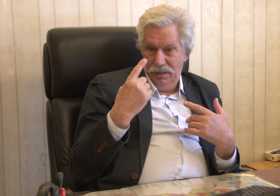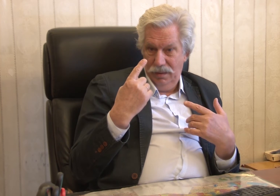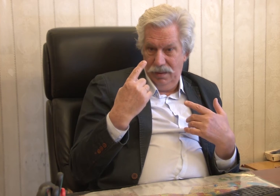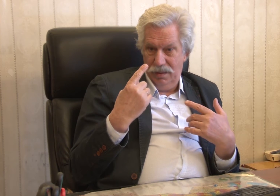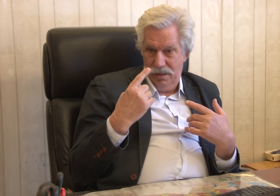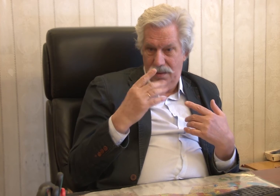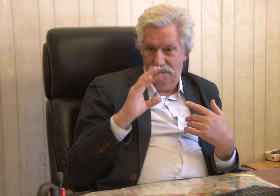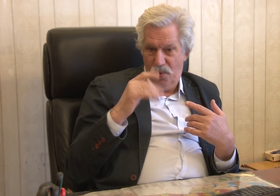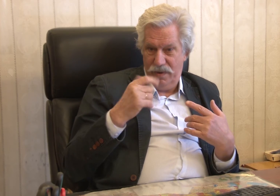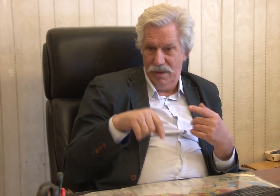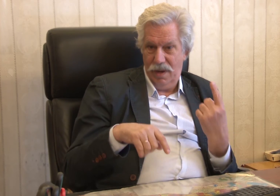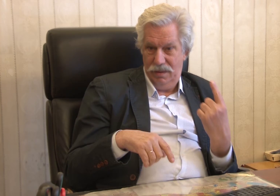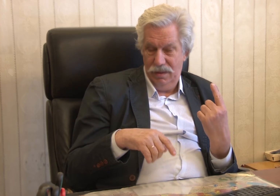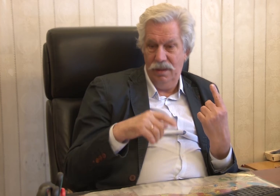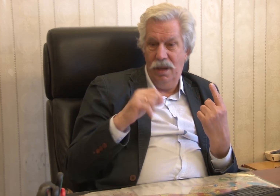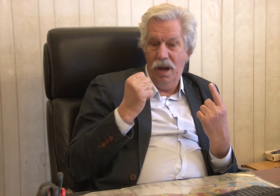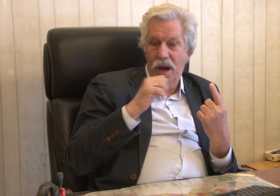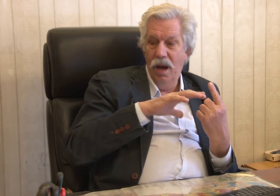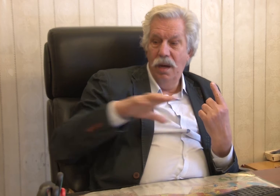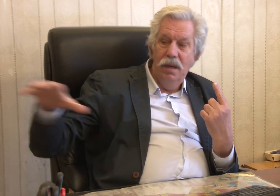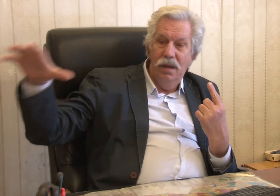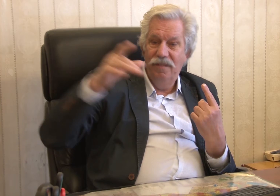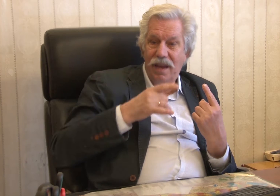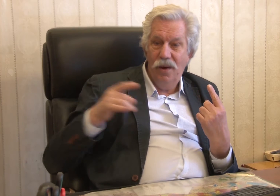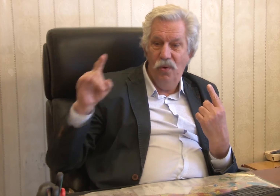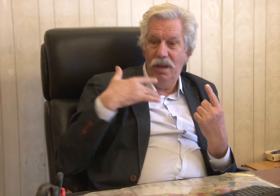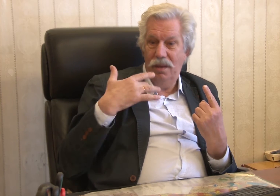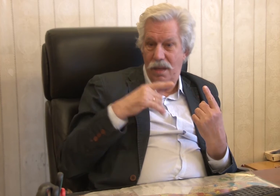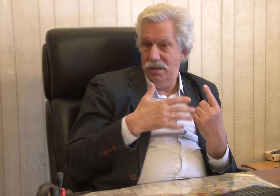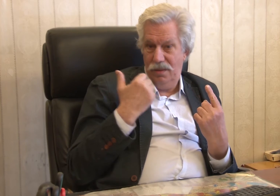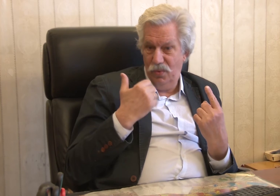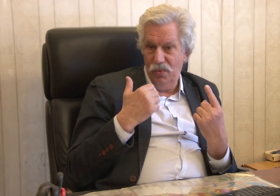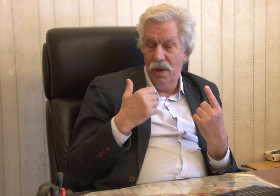он один в системе ВОГ, по всей России других театров нет,